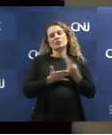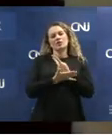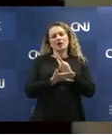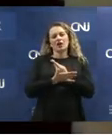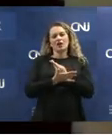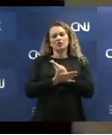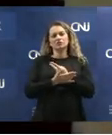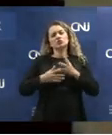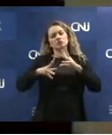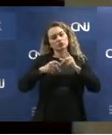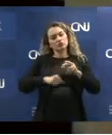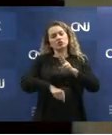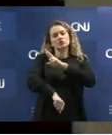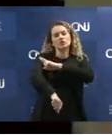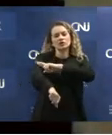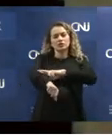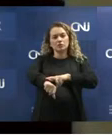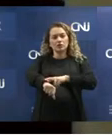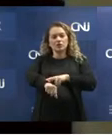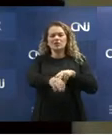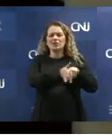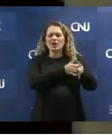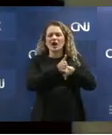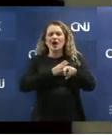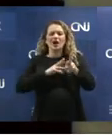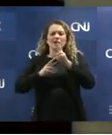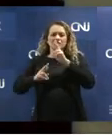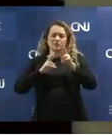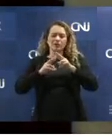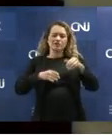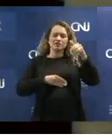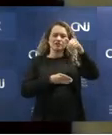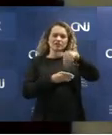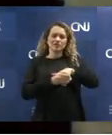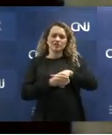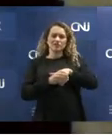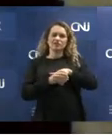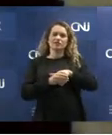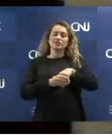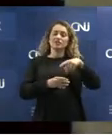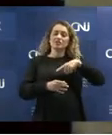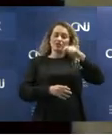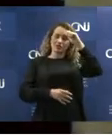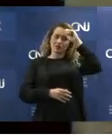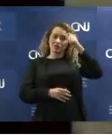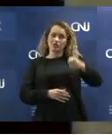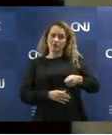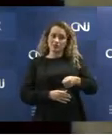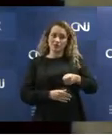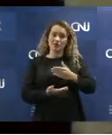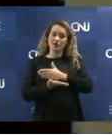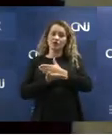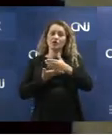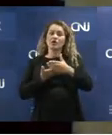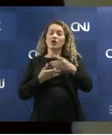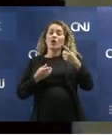E, com todo respeito, questionar o resultado da votação do tribunal de origem, notadamente porque, na ocasião,